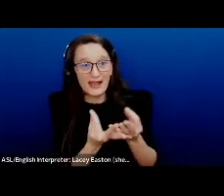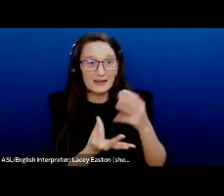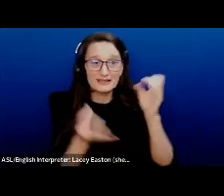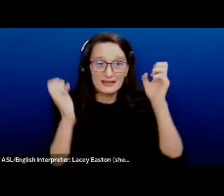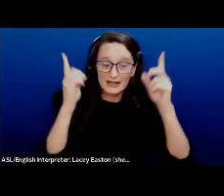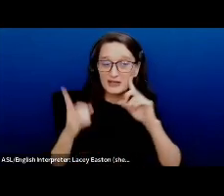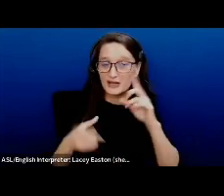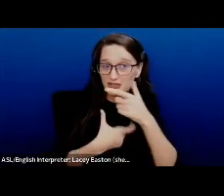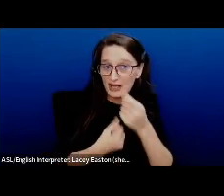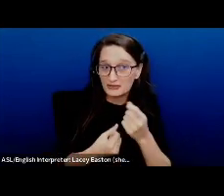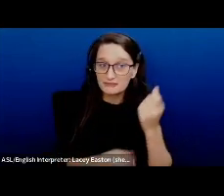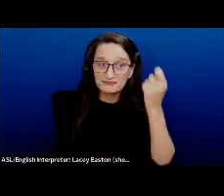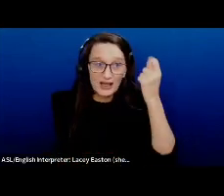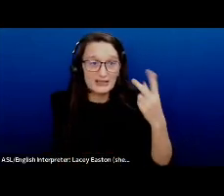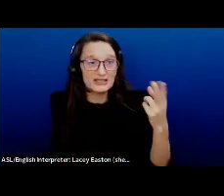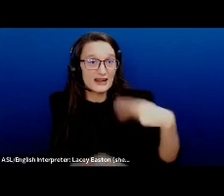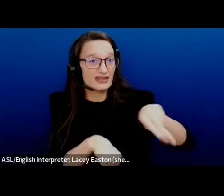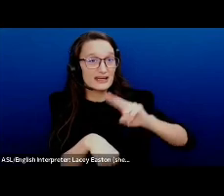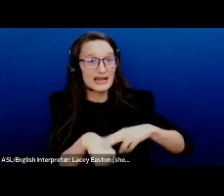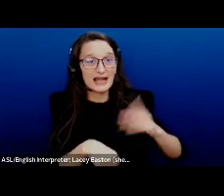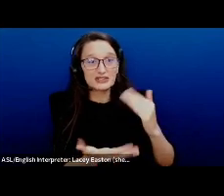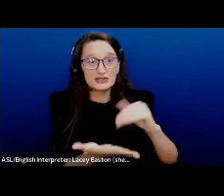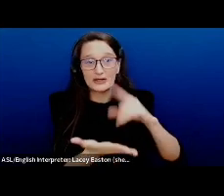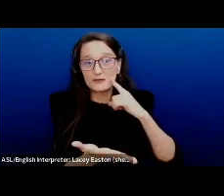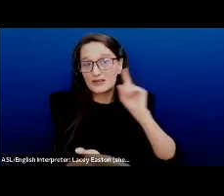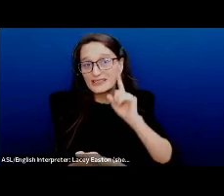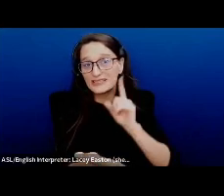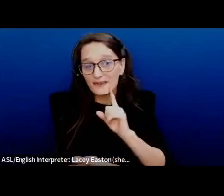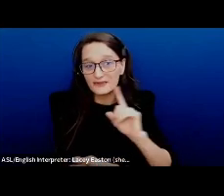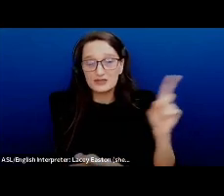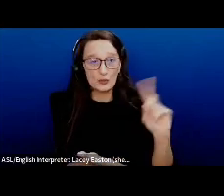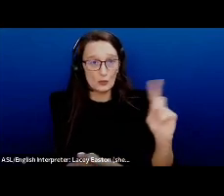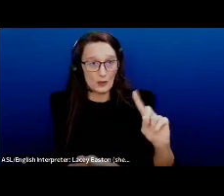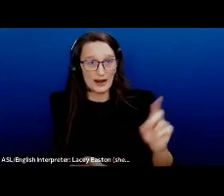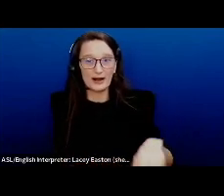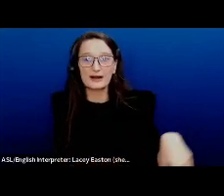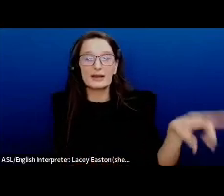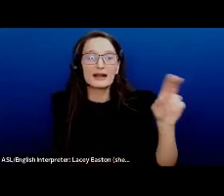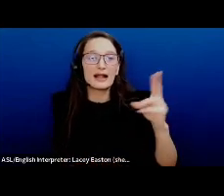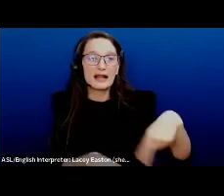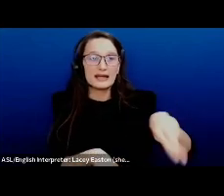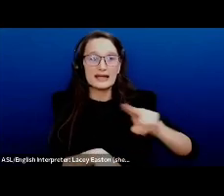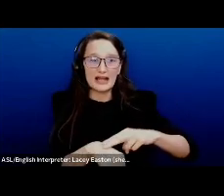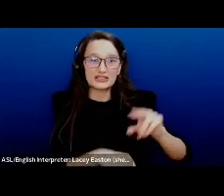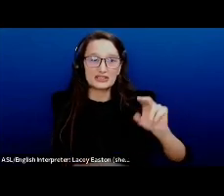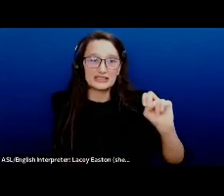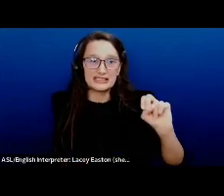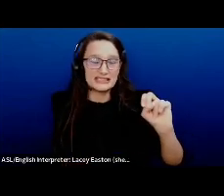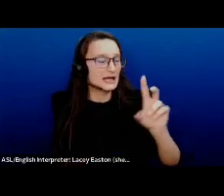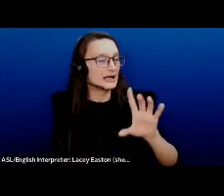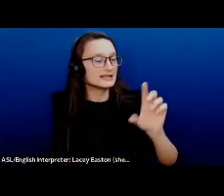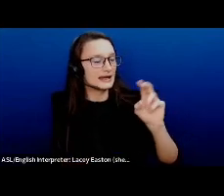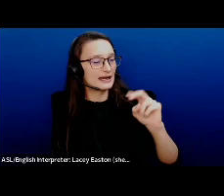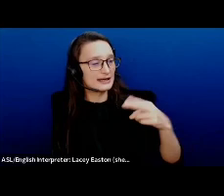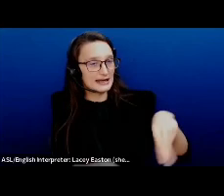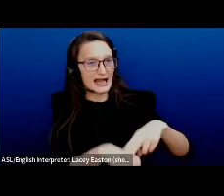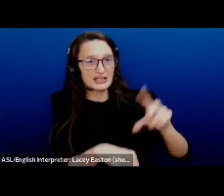de la Sordera se puede encontrar en www.nationaldb.org (el enlace se comparte en el chat). Es un